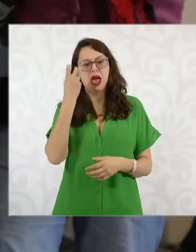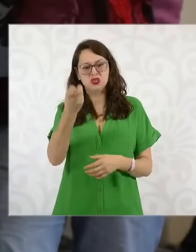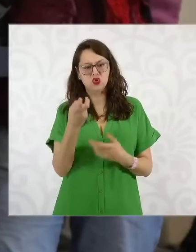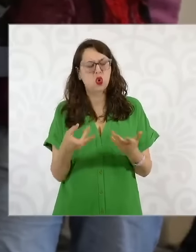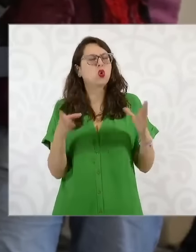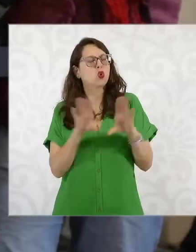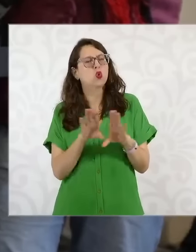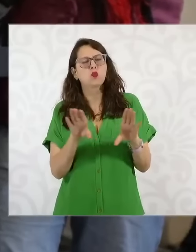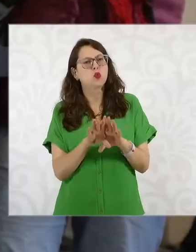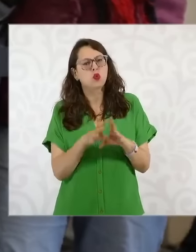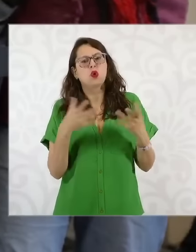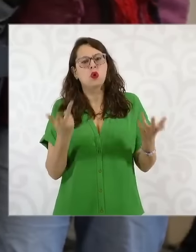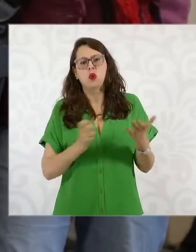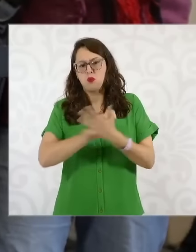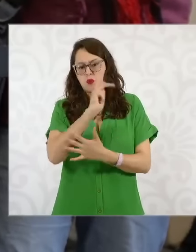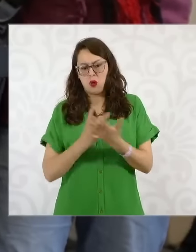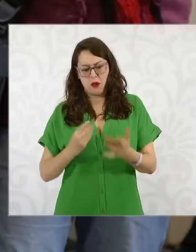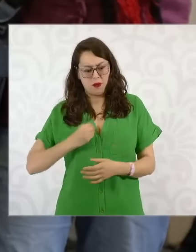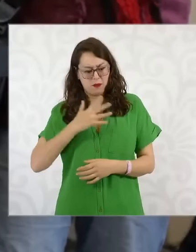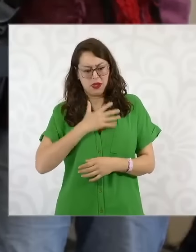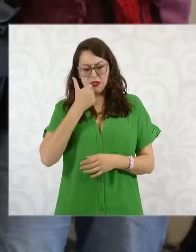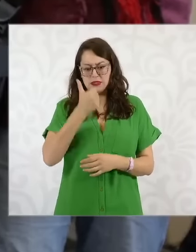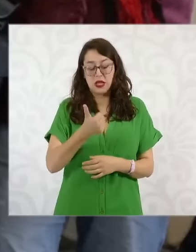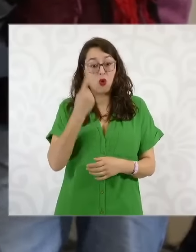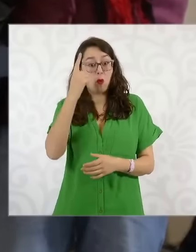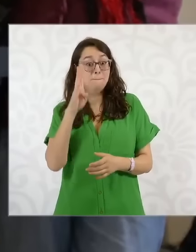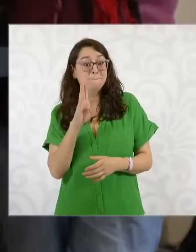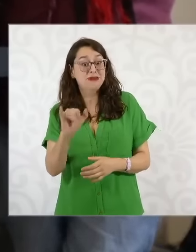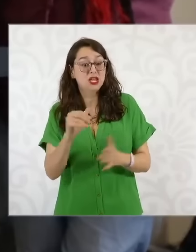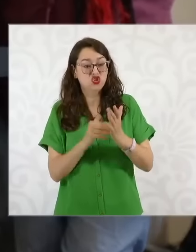con el apoyo en los programas del bienestar que bueno son un billón de pesos en en 2026?